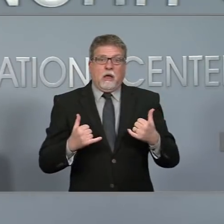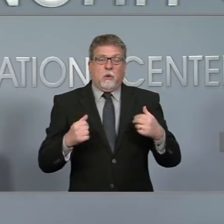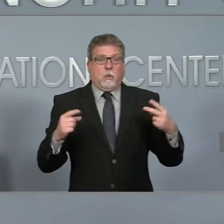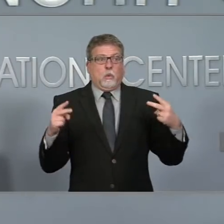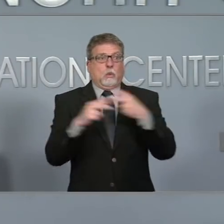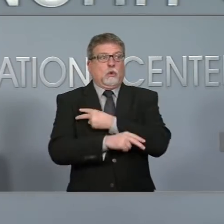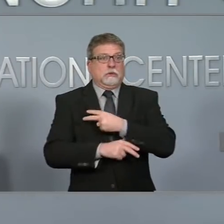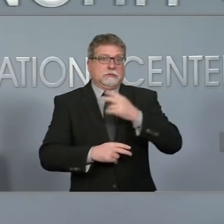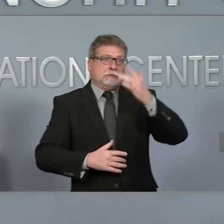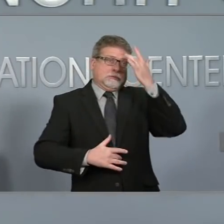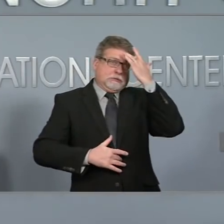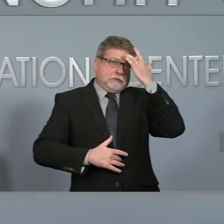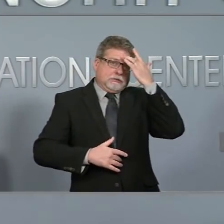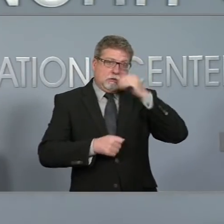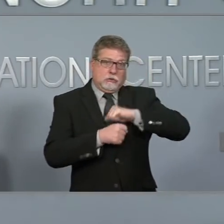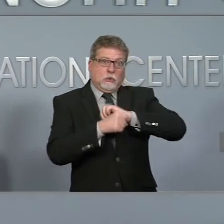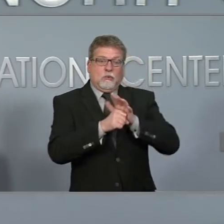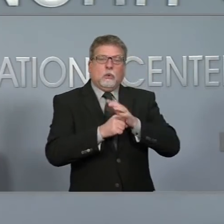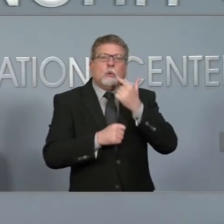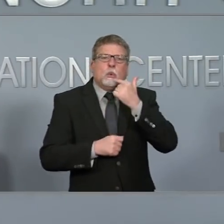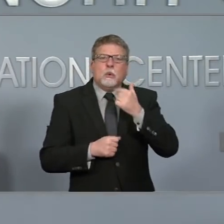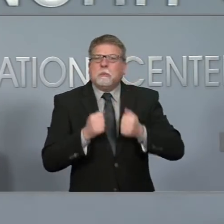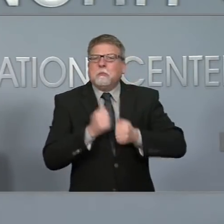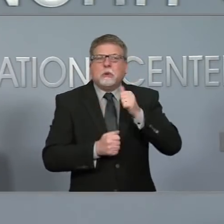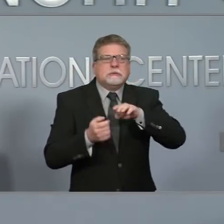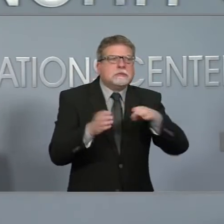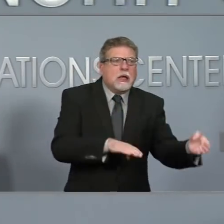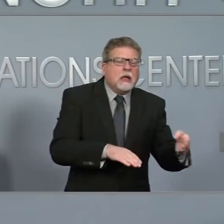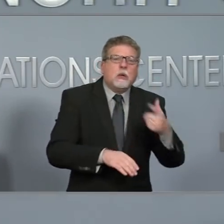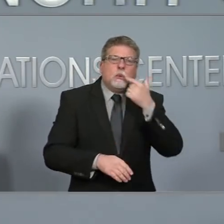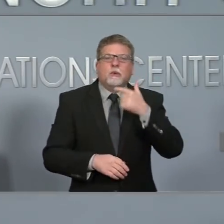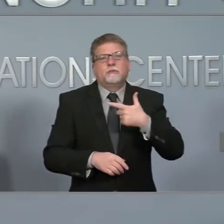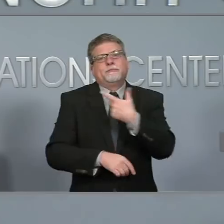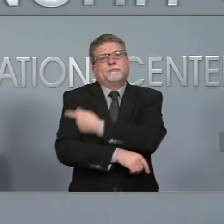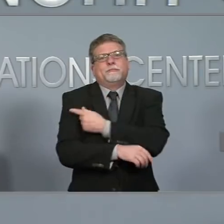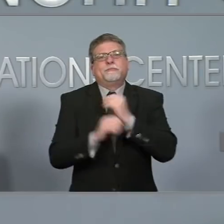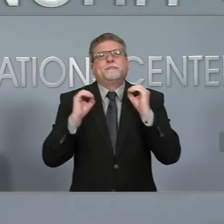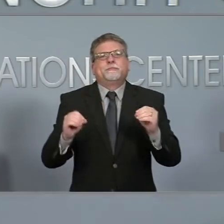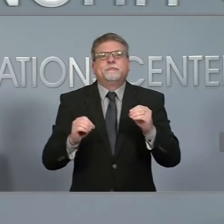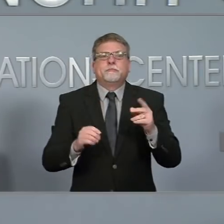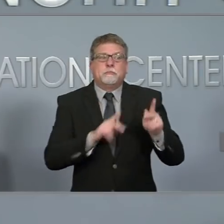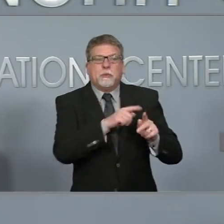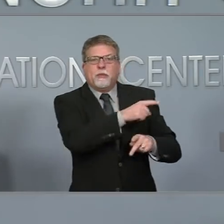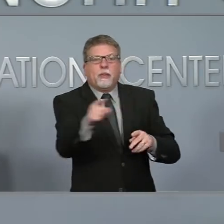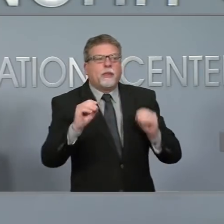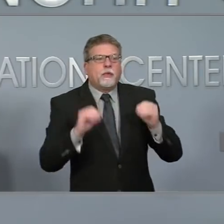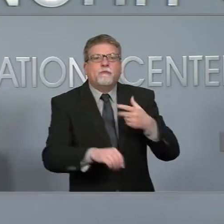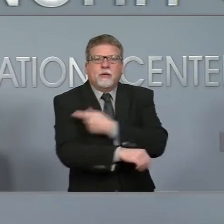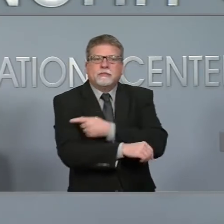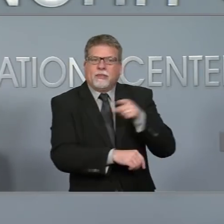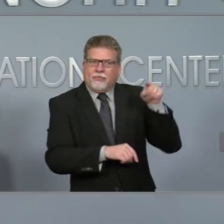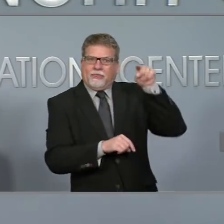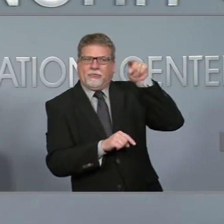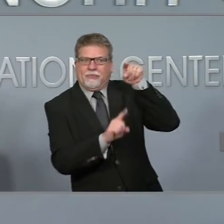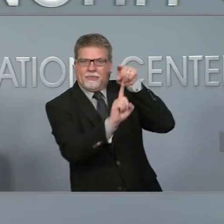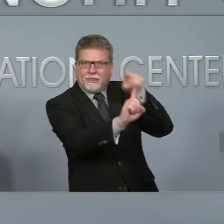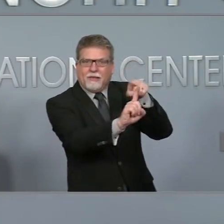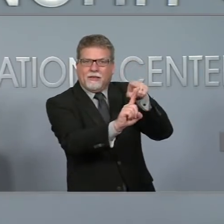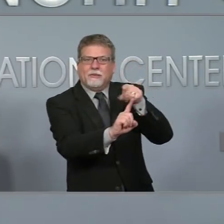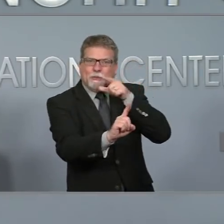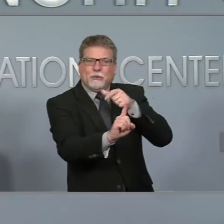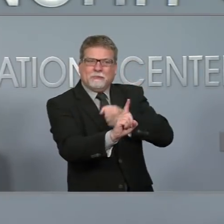muertes.